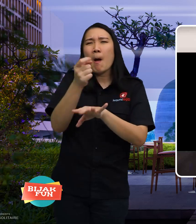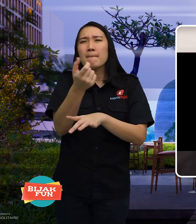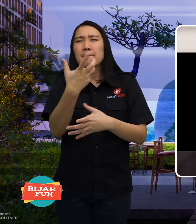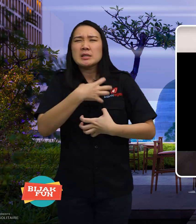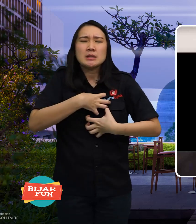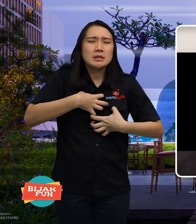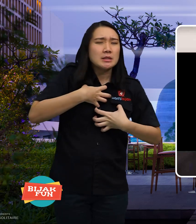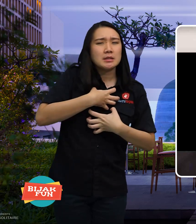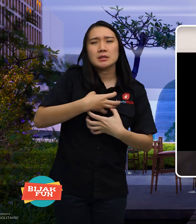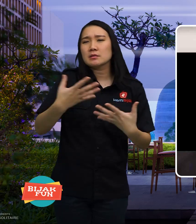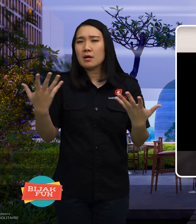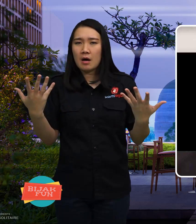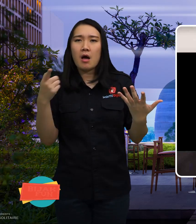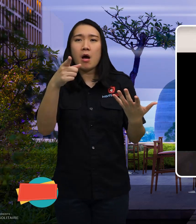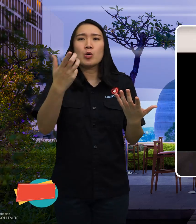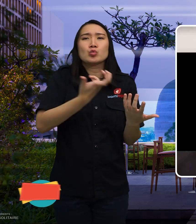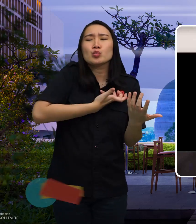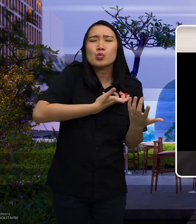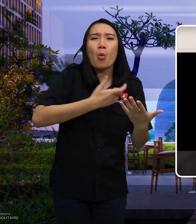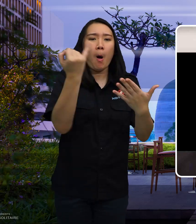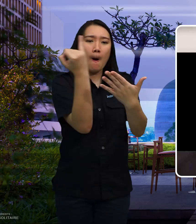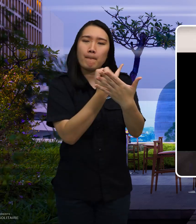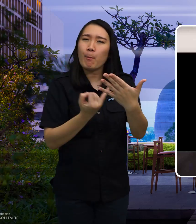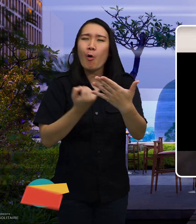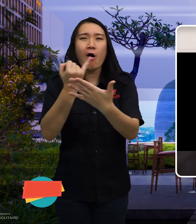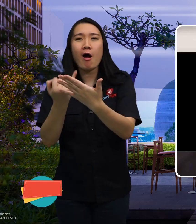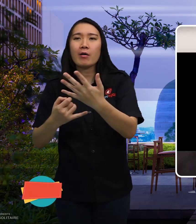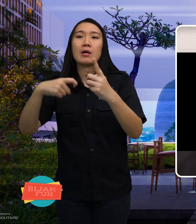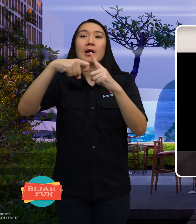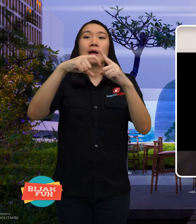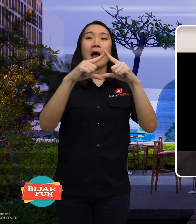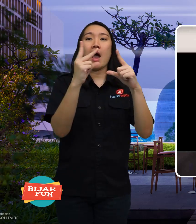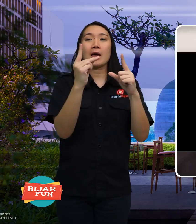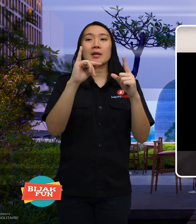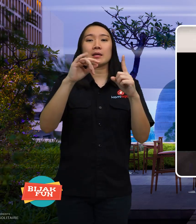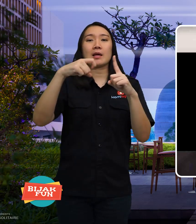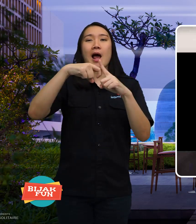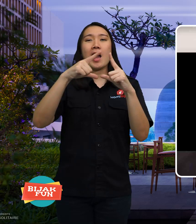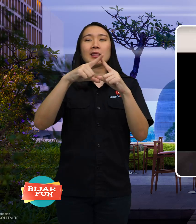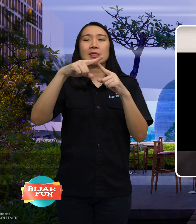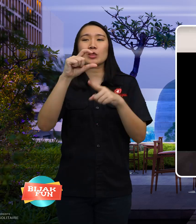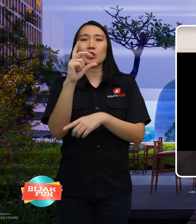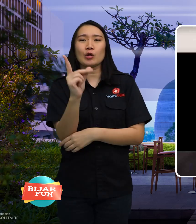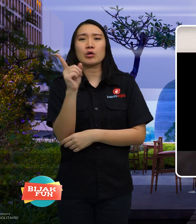dan mudah cemas ini suka menggambar karikatur.